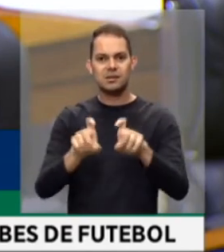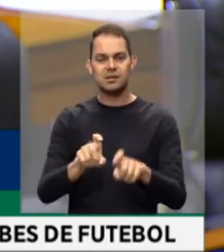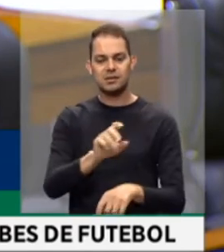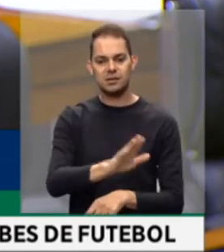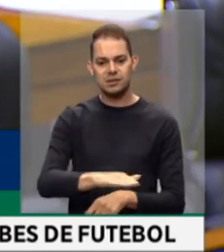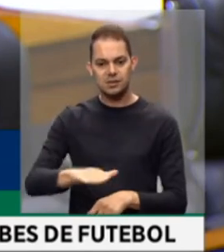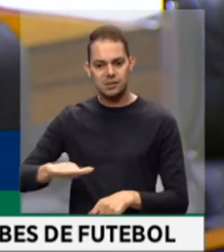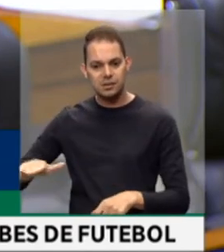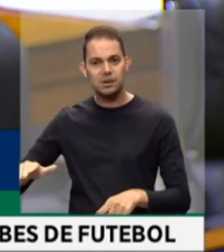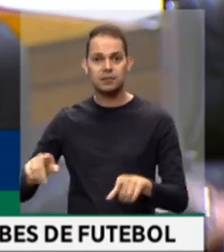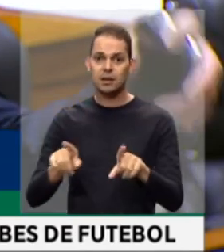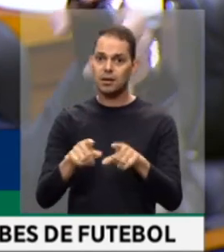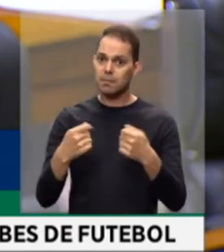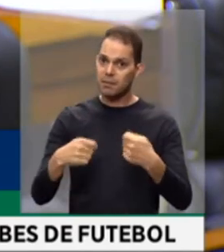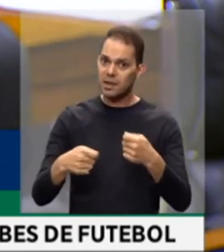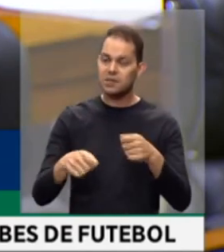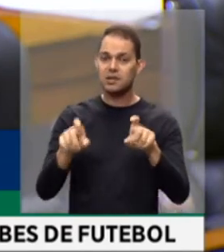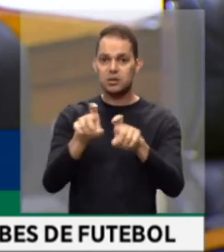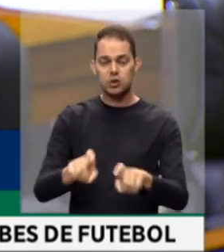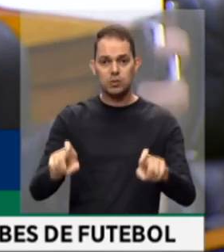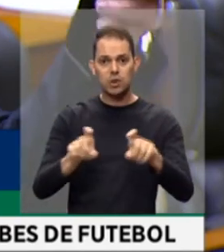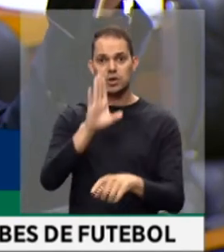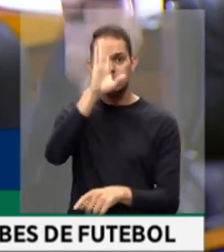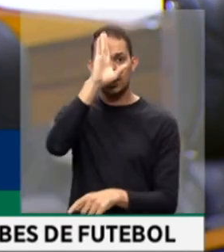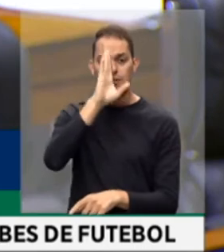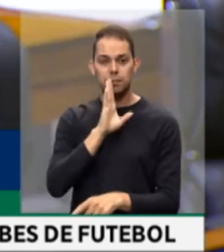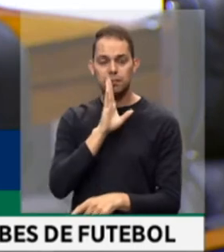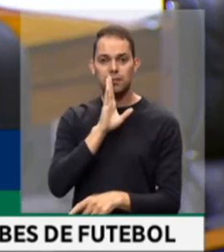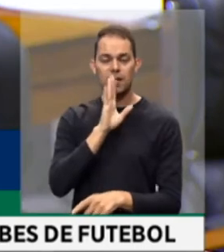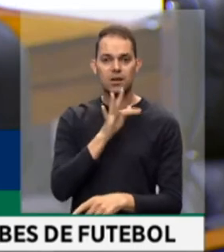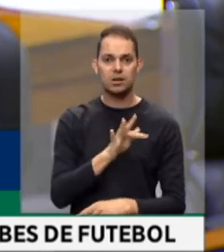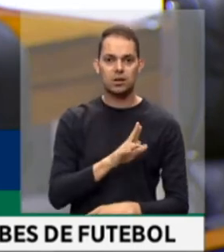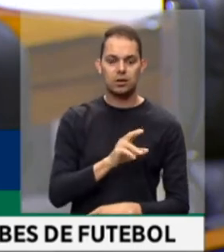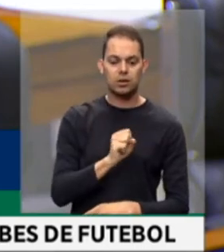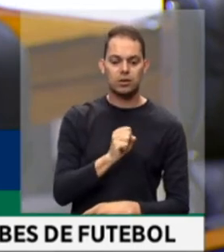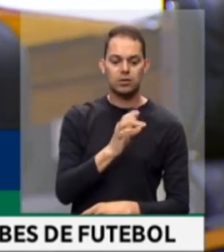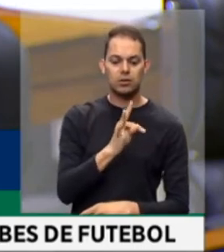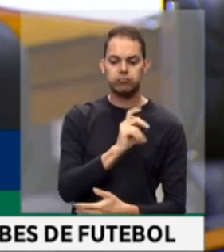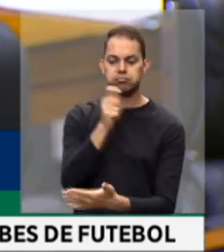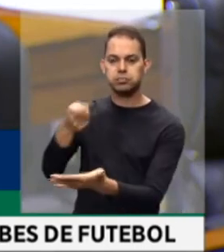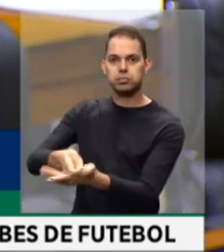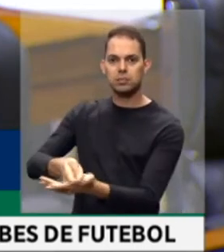TER COMPUTADORES. NOSSAS CRIANÇAS, NOSSOS PROFESSORES PRECISAM DE COMPUTADORES DE GRAÇA PAGOS PELO FUST. É